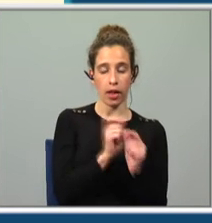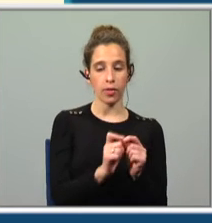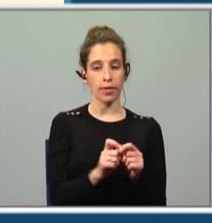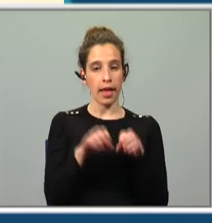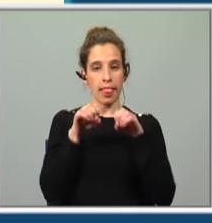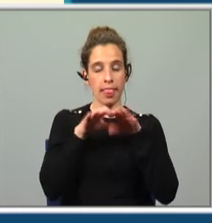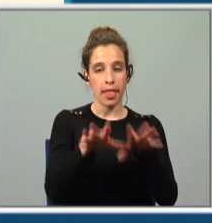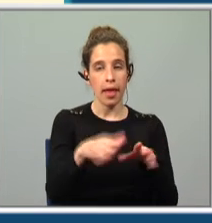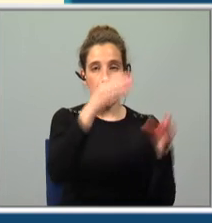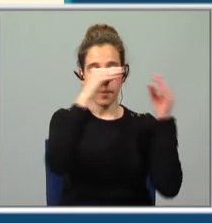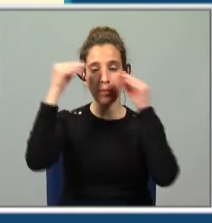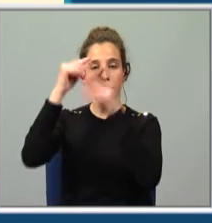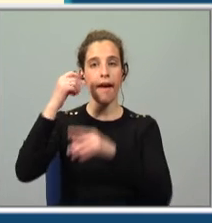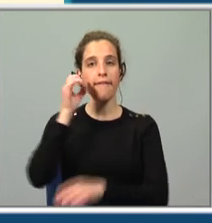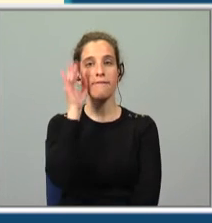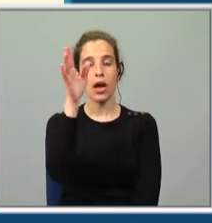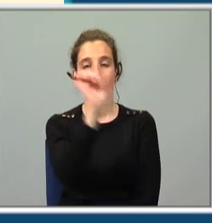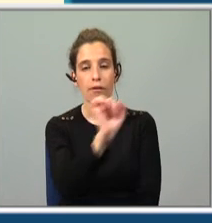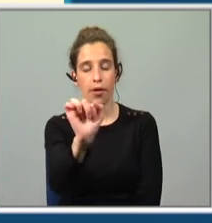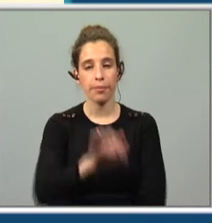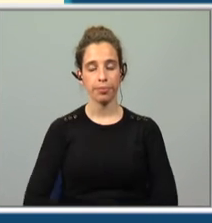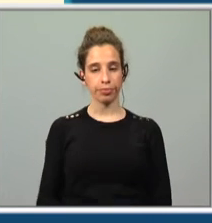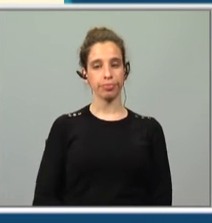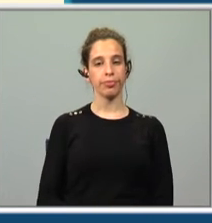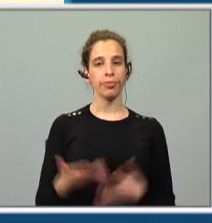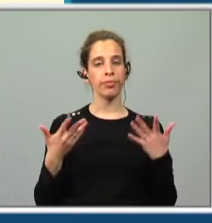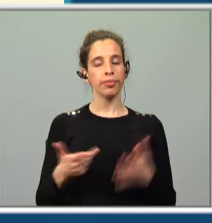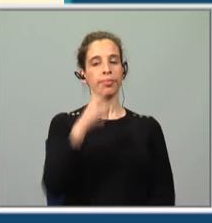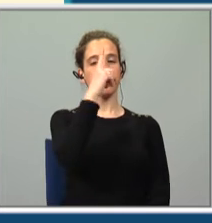vai lançar as personagens na sua aventura vamos agora lembrar nos aquecer 將啟動您的角色冒險讓我們現在記得熱身